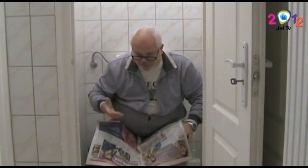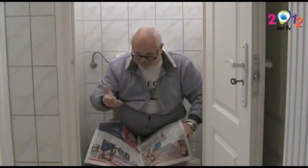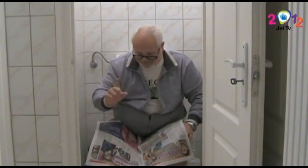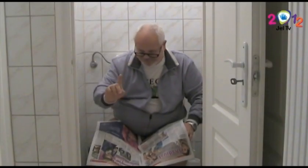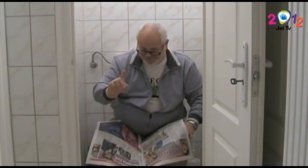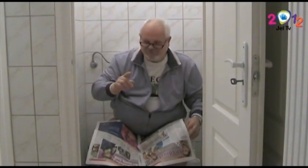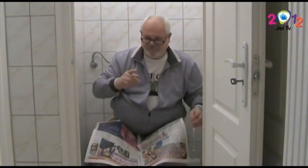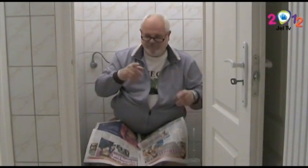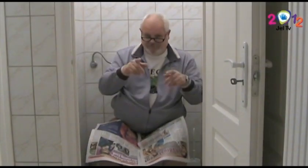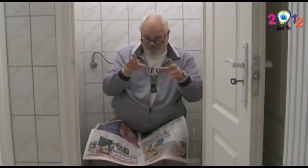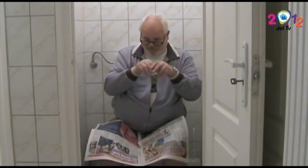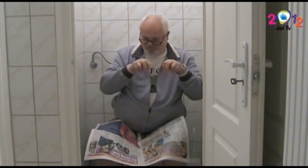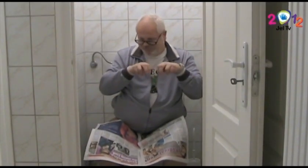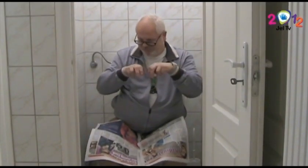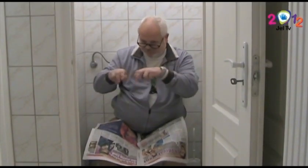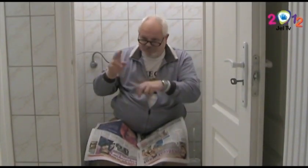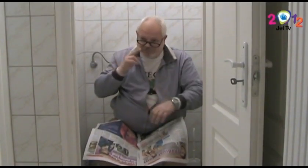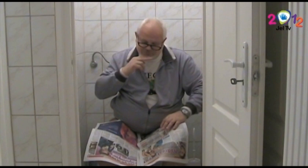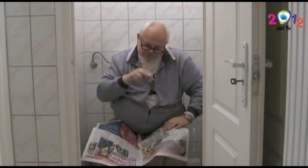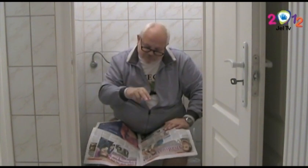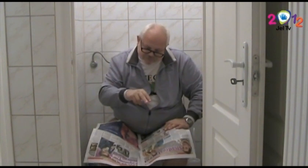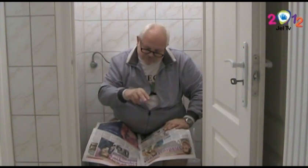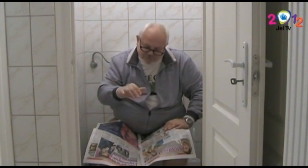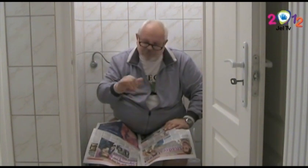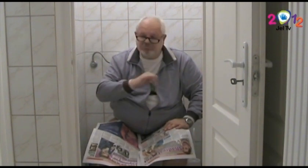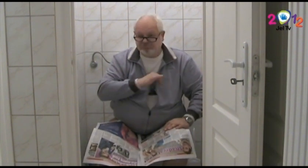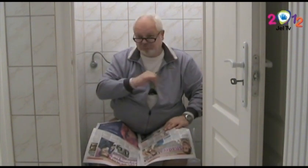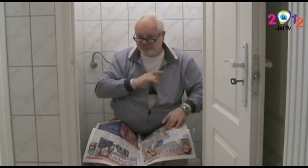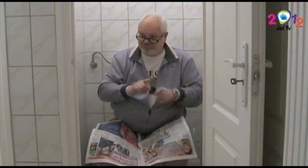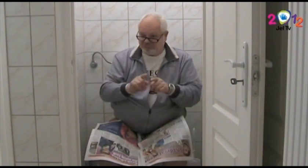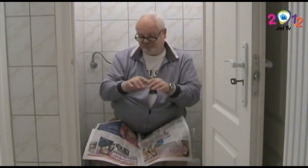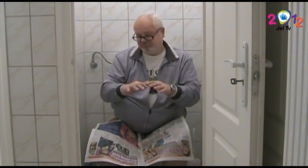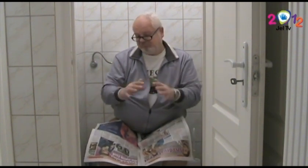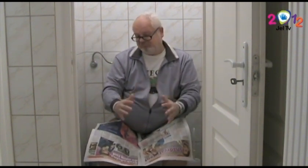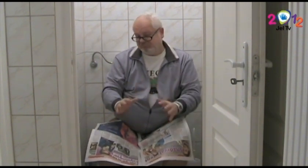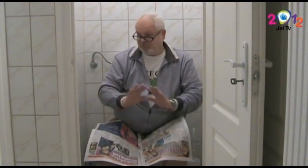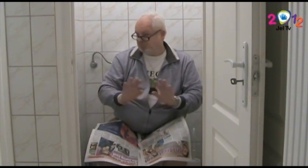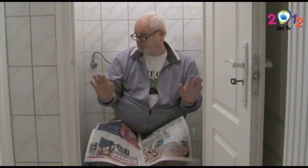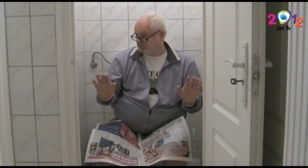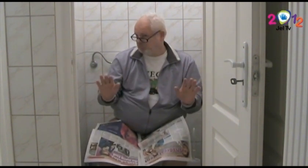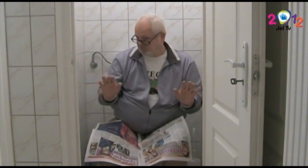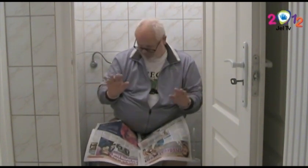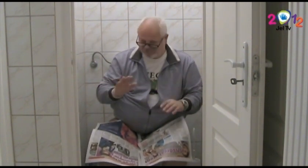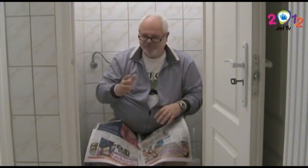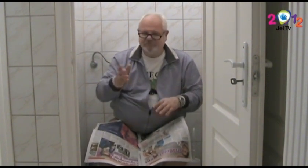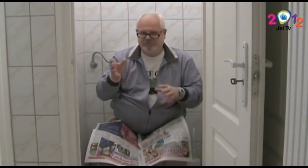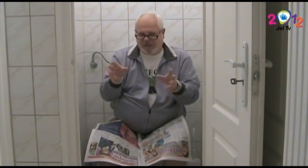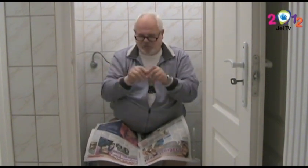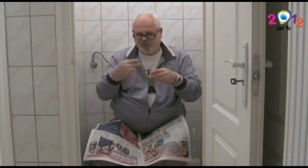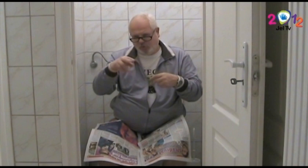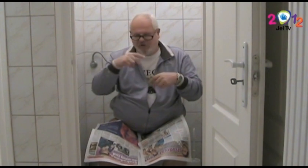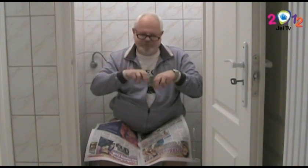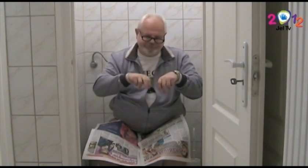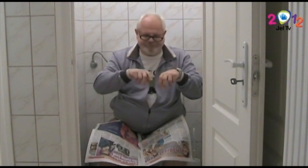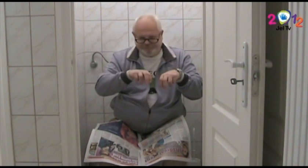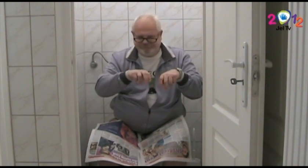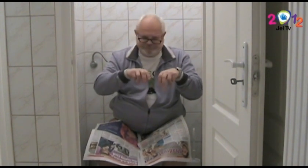Nem? Na, együtt mentek megnézni. Érdekes, egy kupac. miután megnézték, továbbmentek.